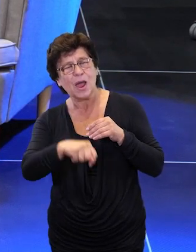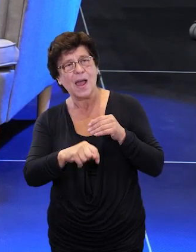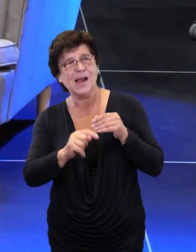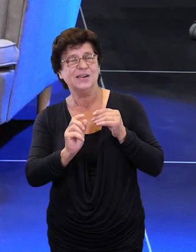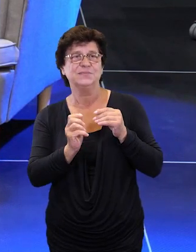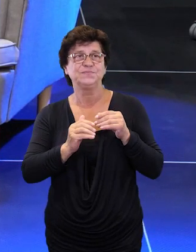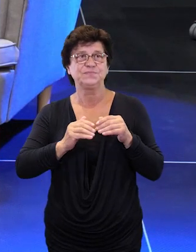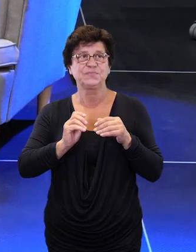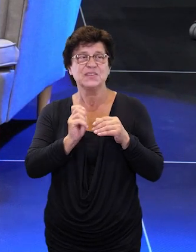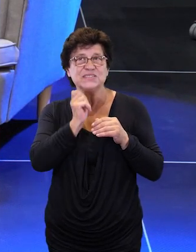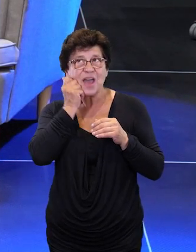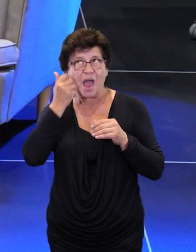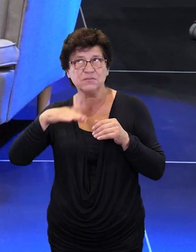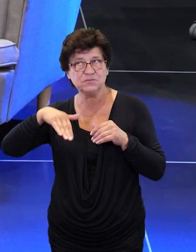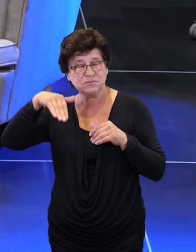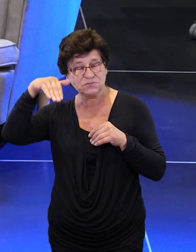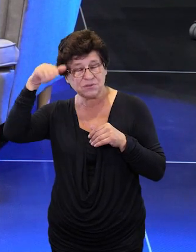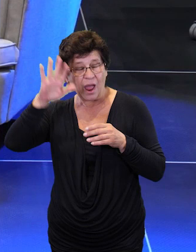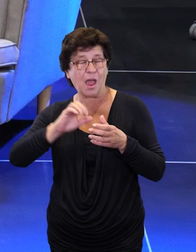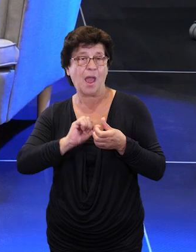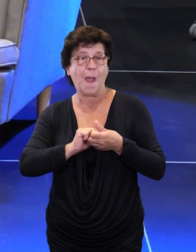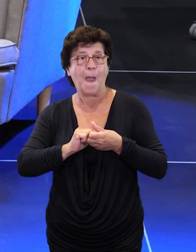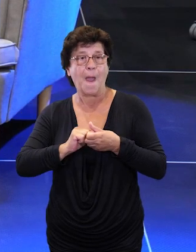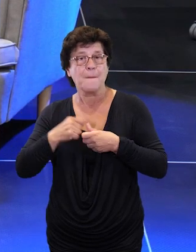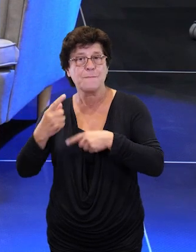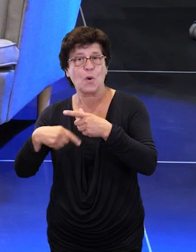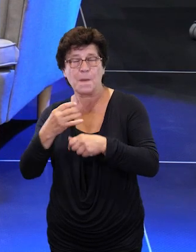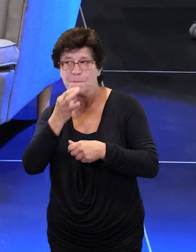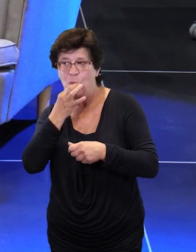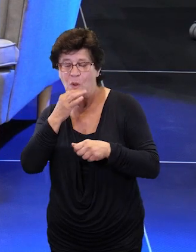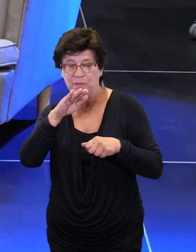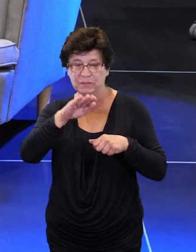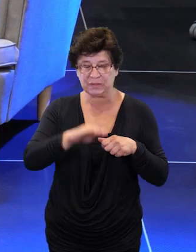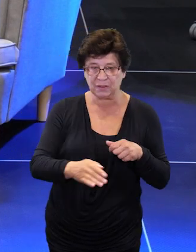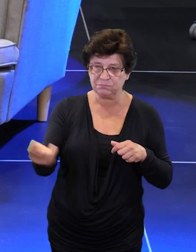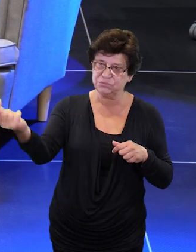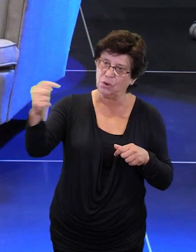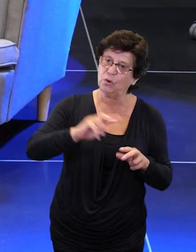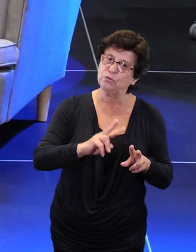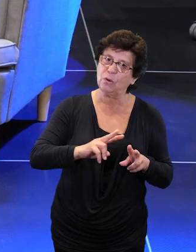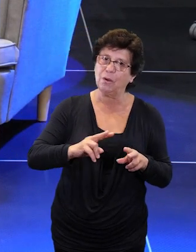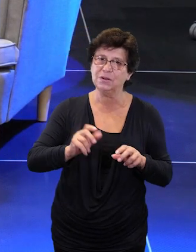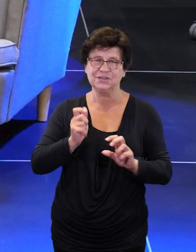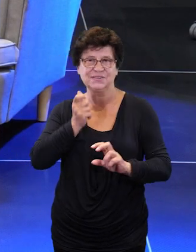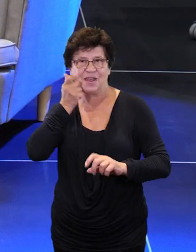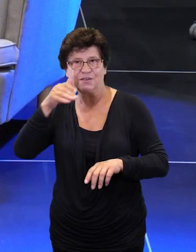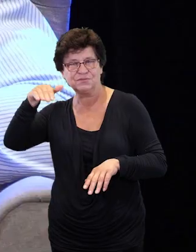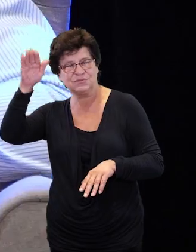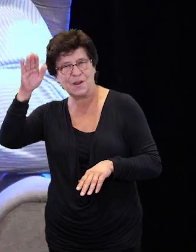z pokolenia zupełnie młodych ludzi. Kto jest bardziej zdyscyplinowany? Trudno powiedzieć.